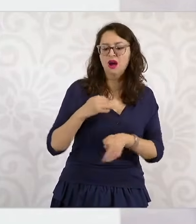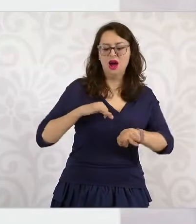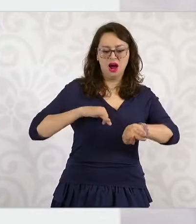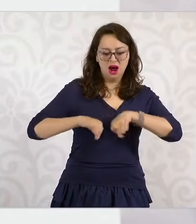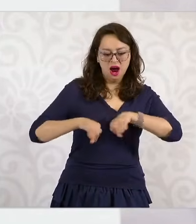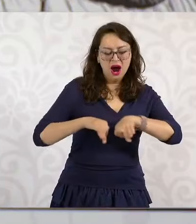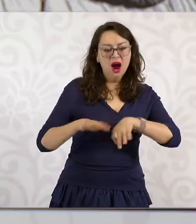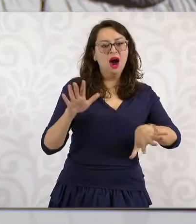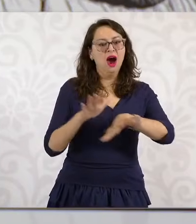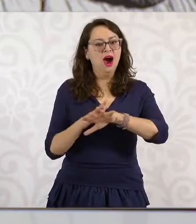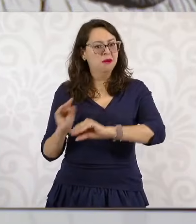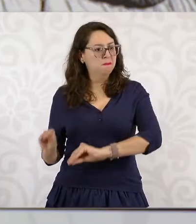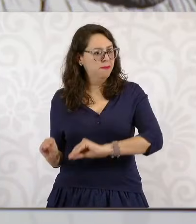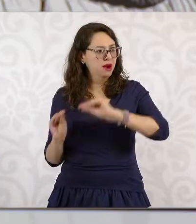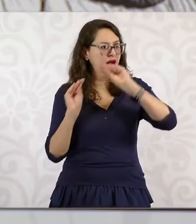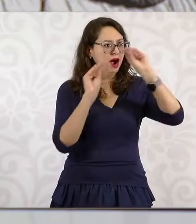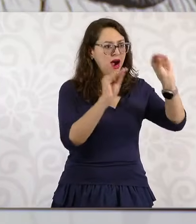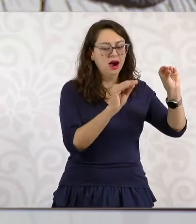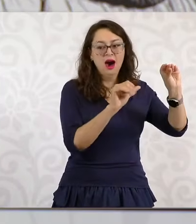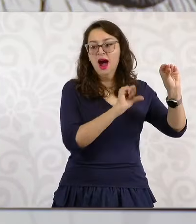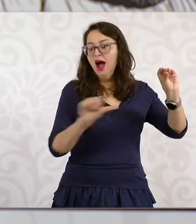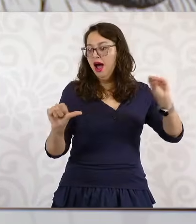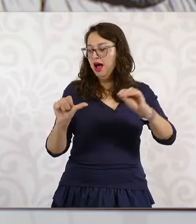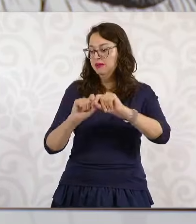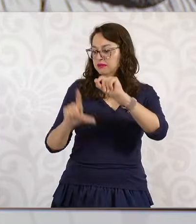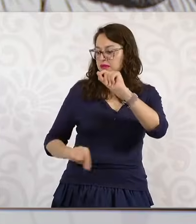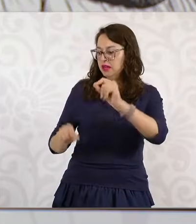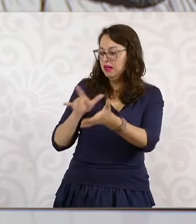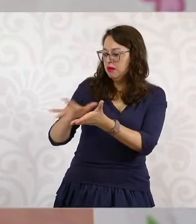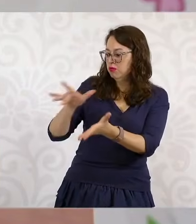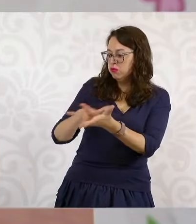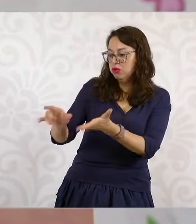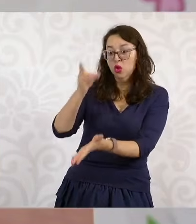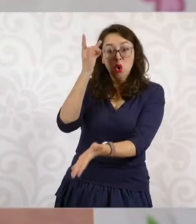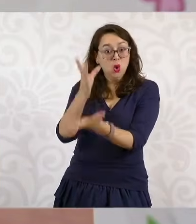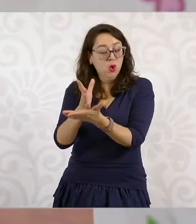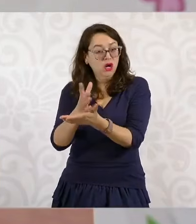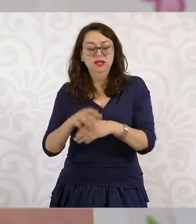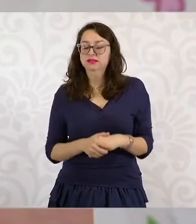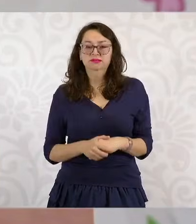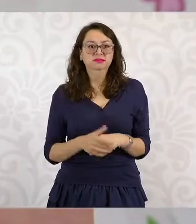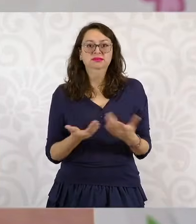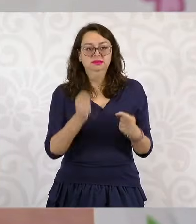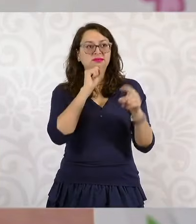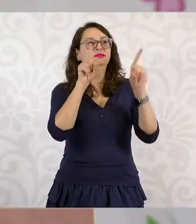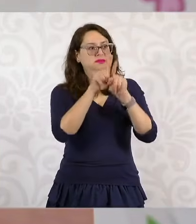solo para ayudar a las familias mexicanas, sino que allá están emprendiendo tanto que fortalecen